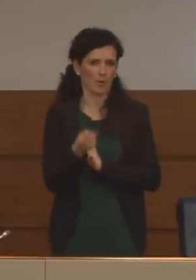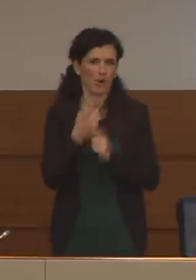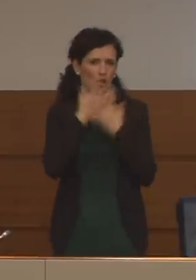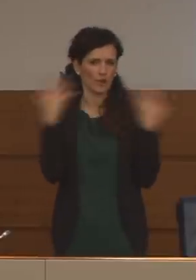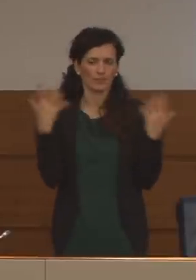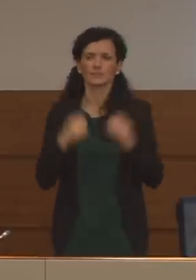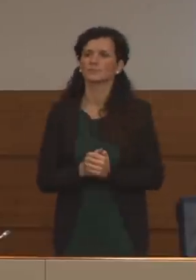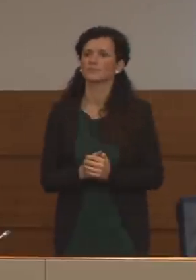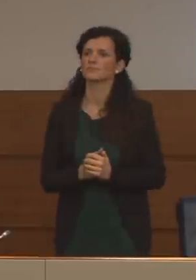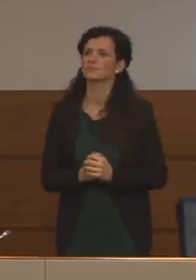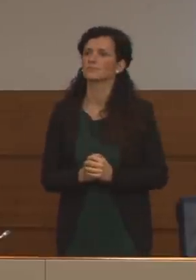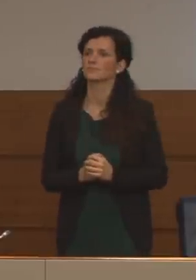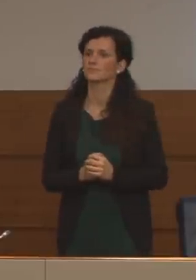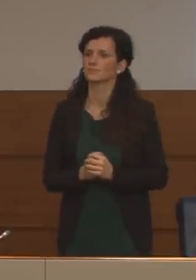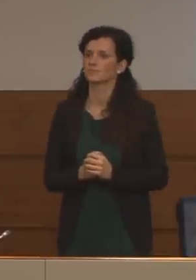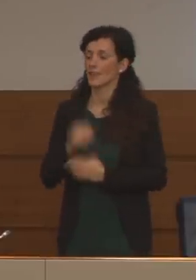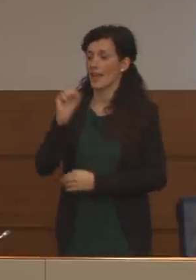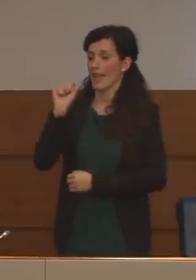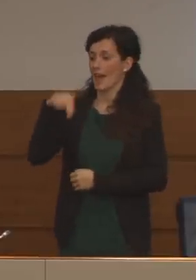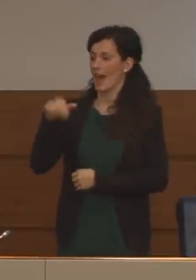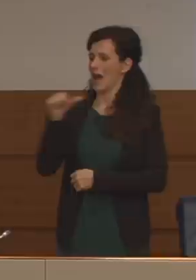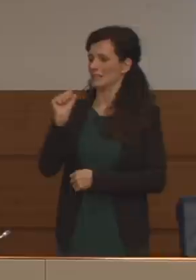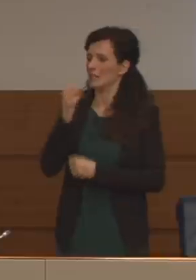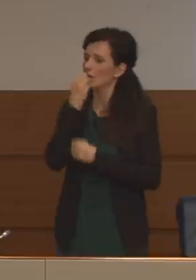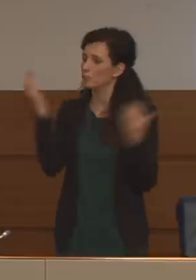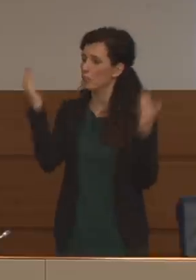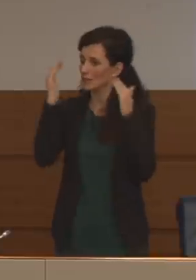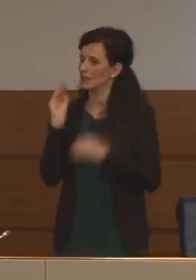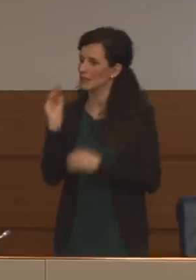(domanda giornalista) Matteo Guidelli dell'Ansa, una domanda al professor